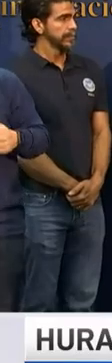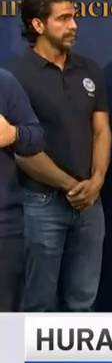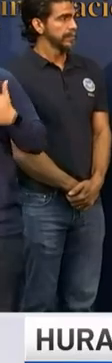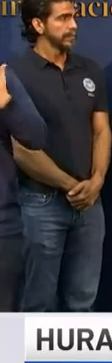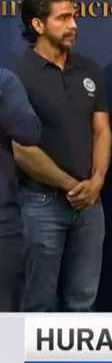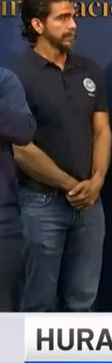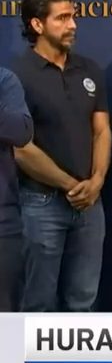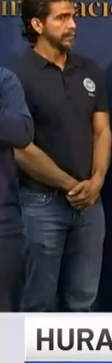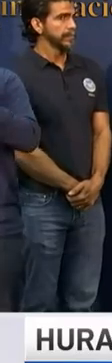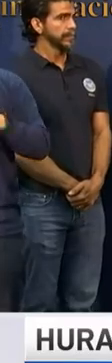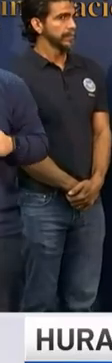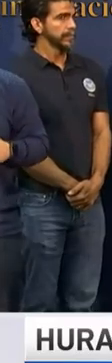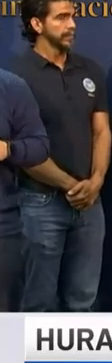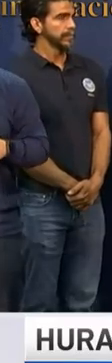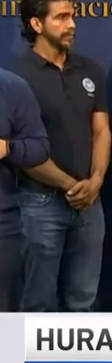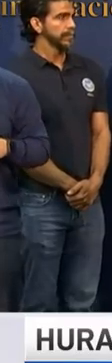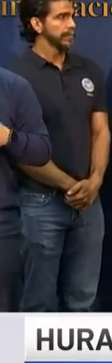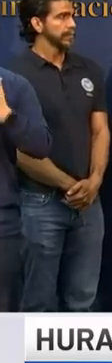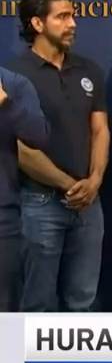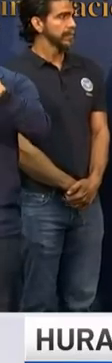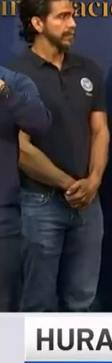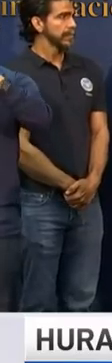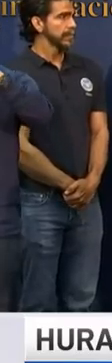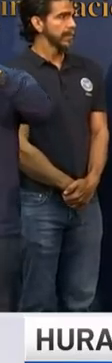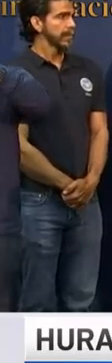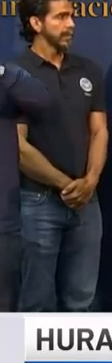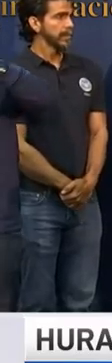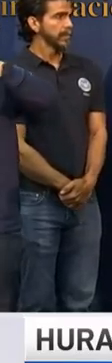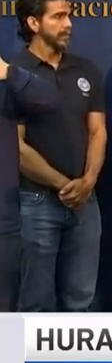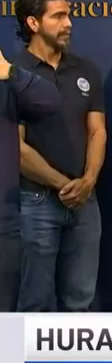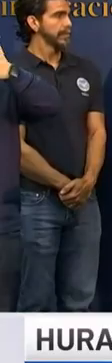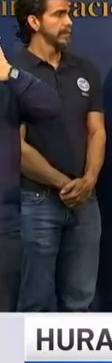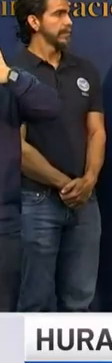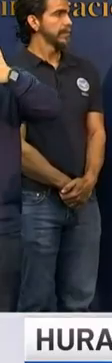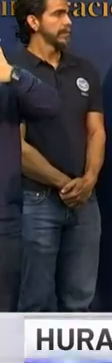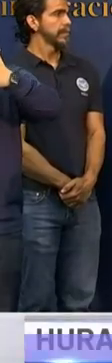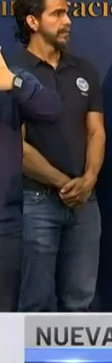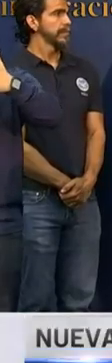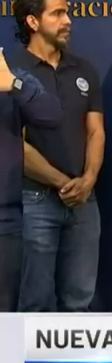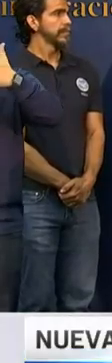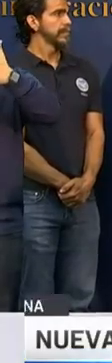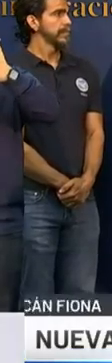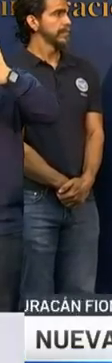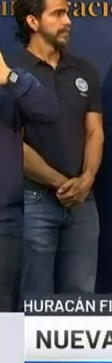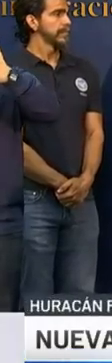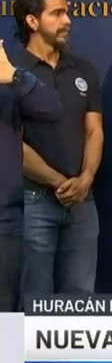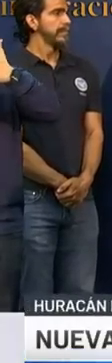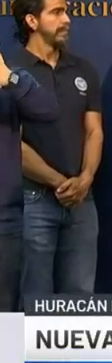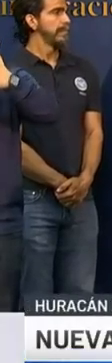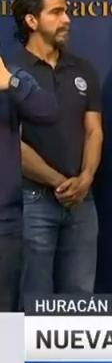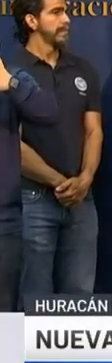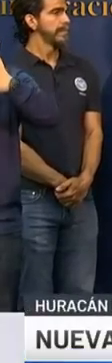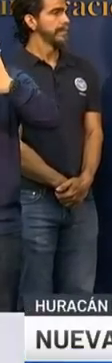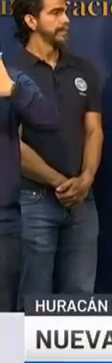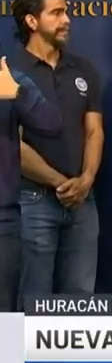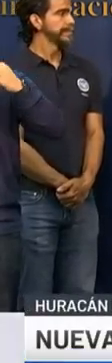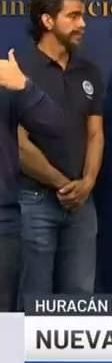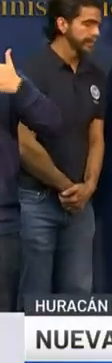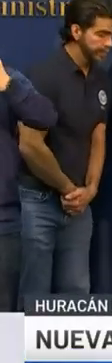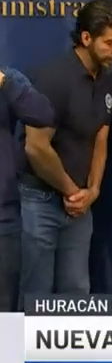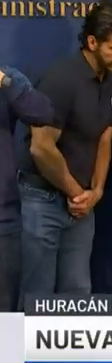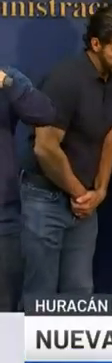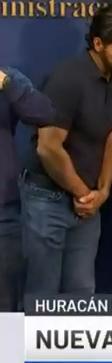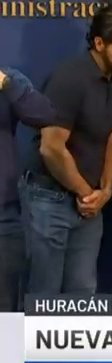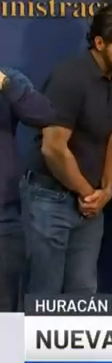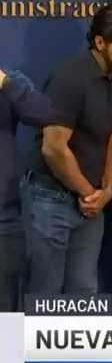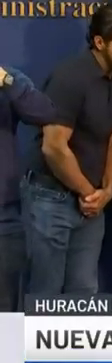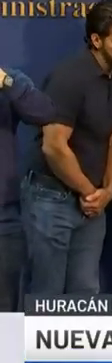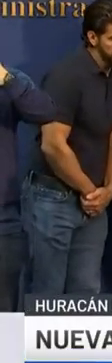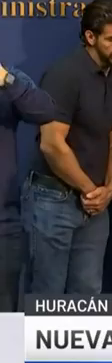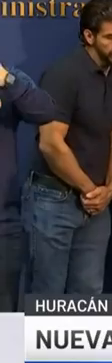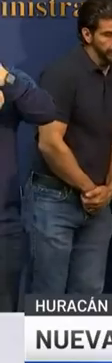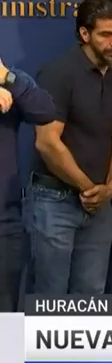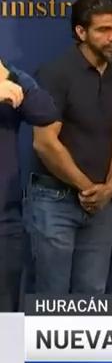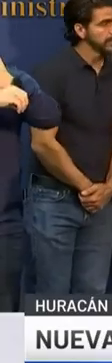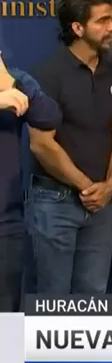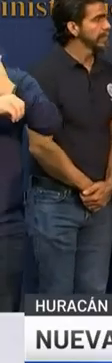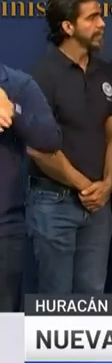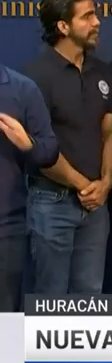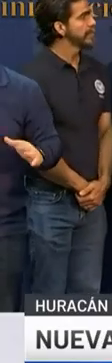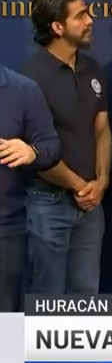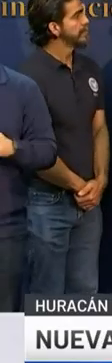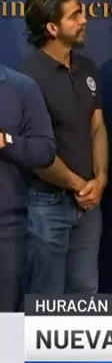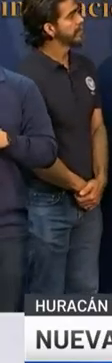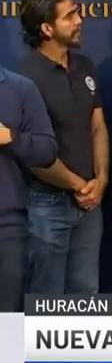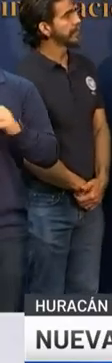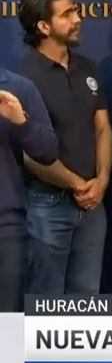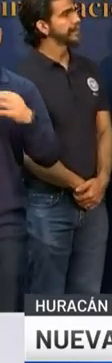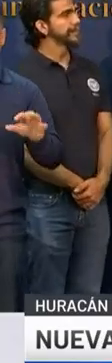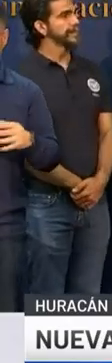EN EL AVISO DE HURACÁN,